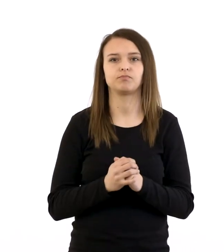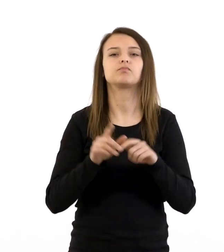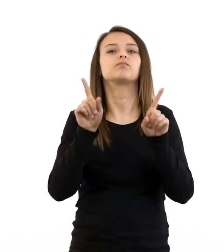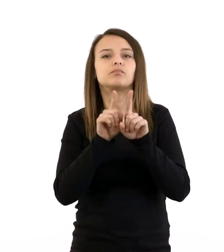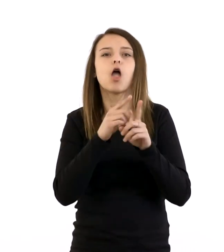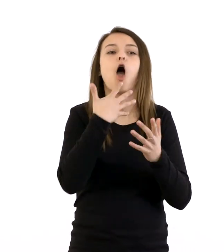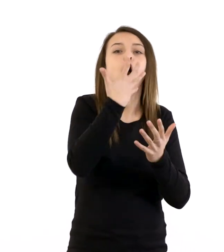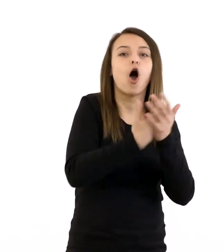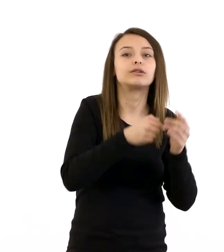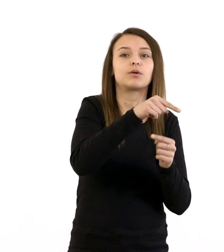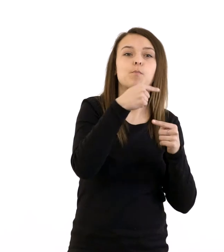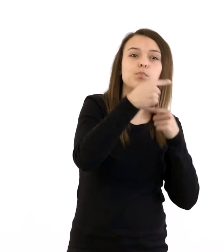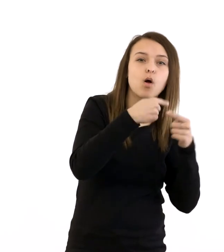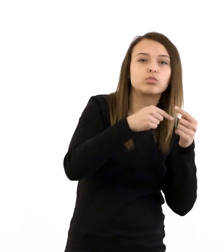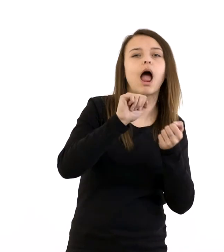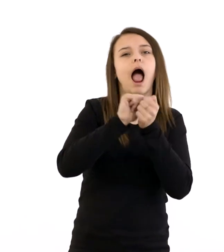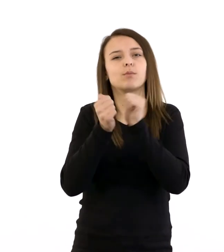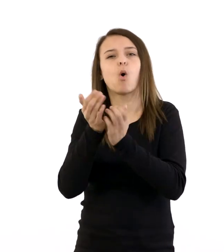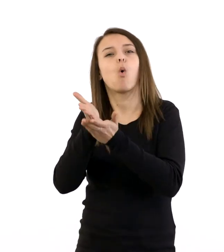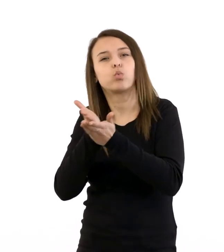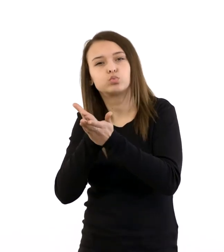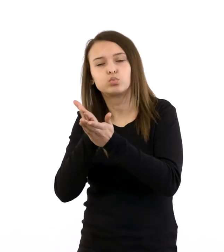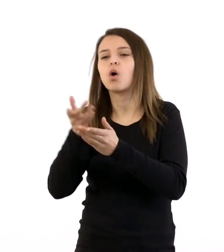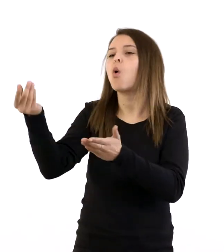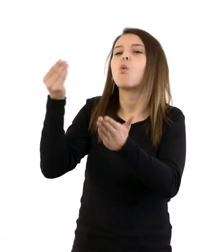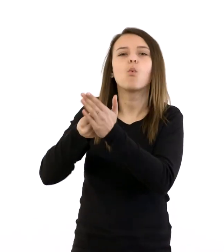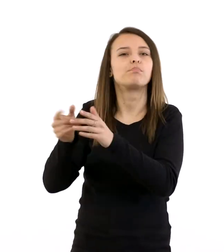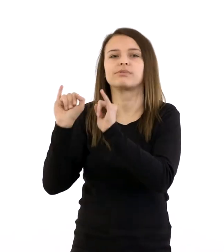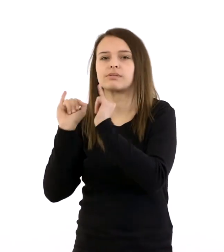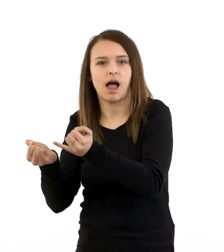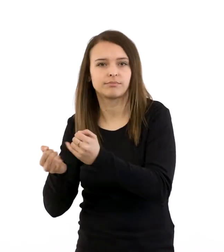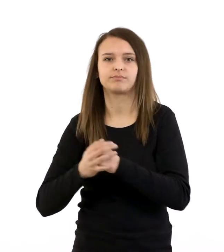sposobów zakupu lub skorzystania z produktu lub usługi;